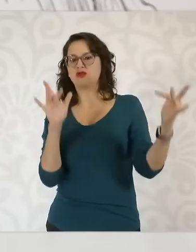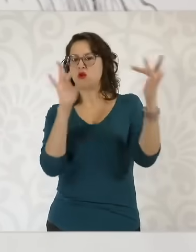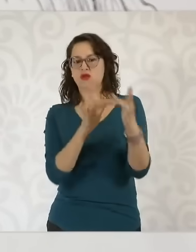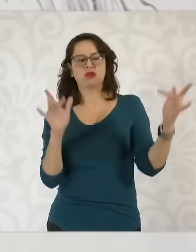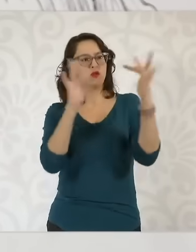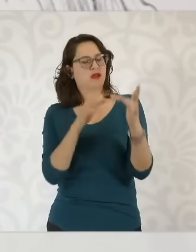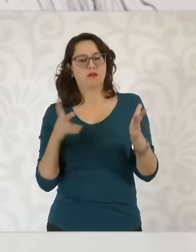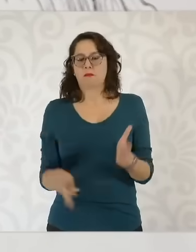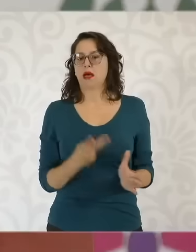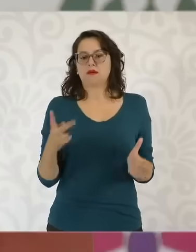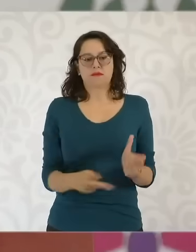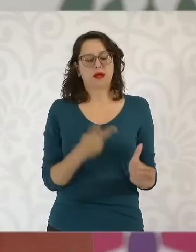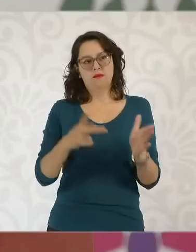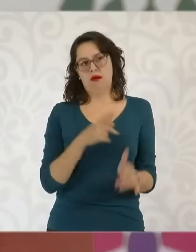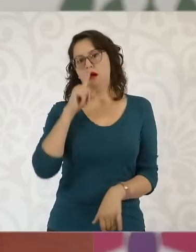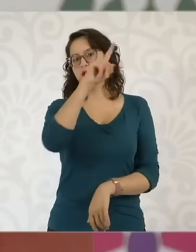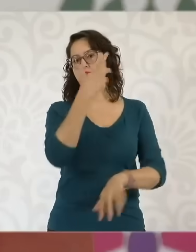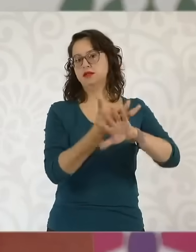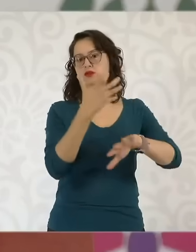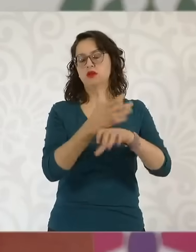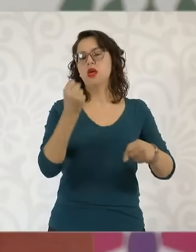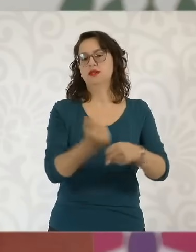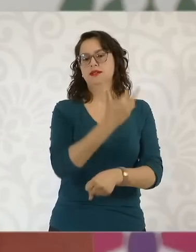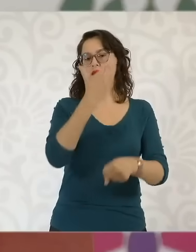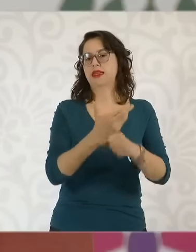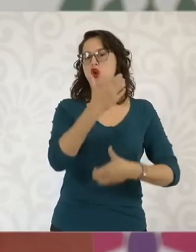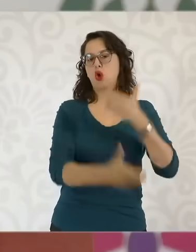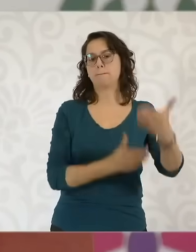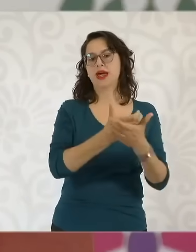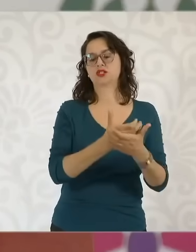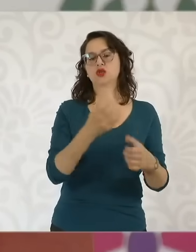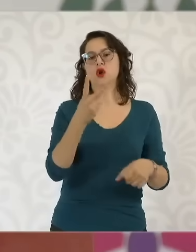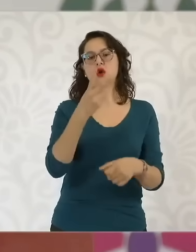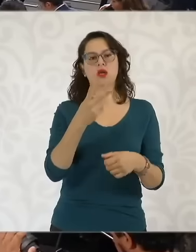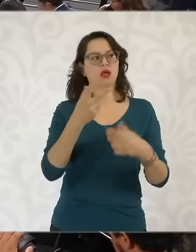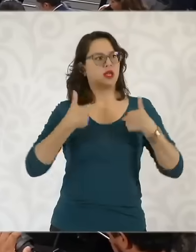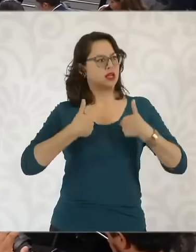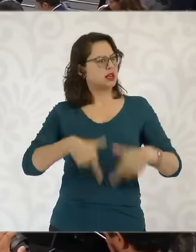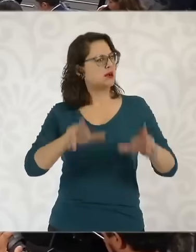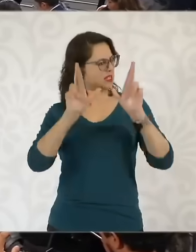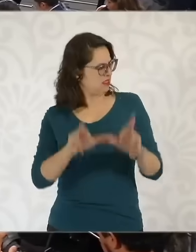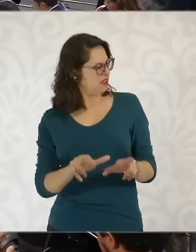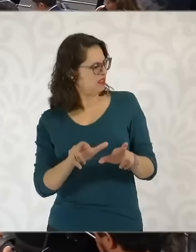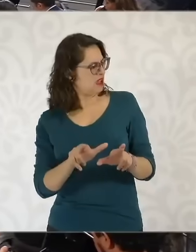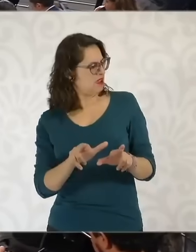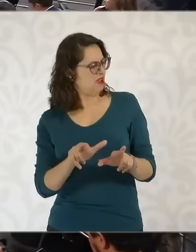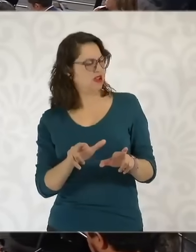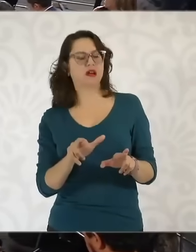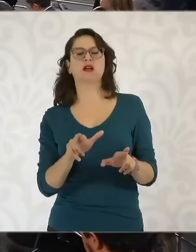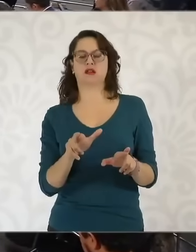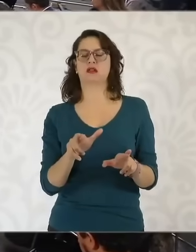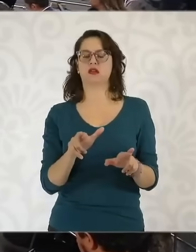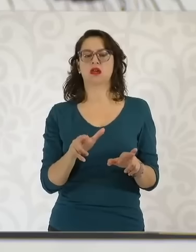comercio como con el secretario eh o bueno, el le llaman el embajador, ¿no? De el embajador Greer,